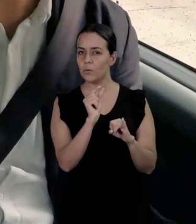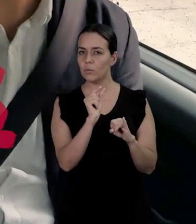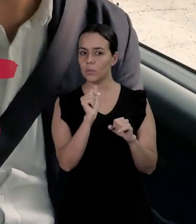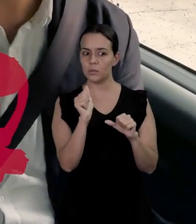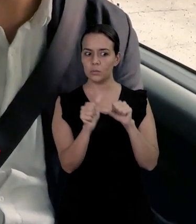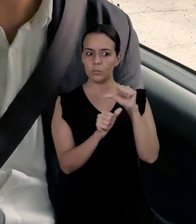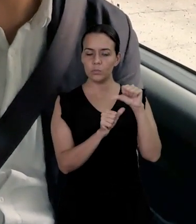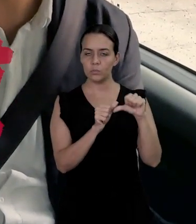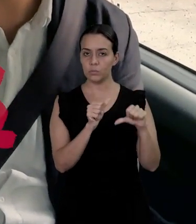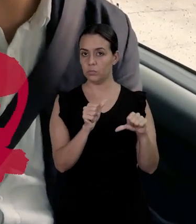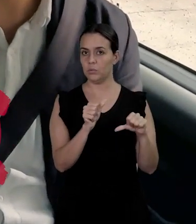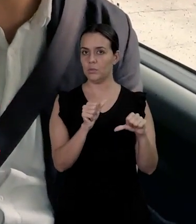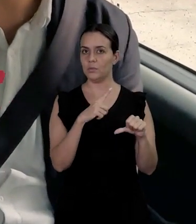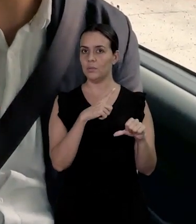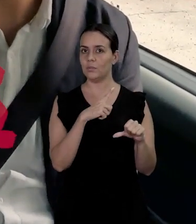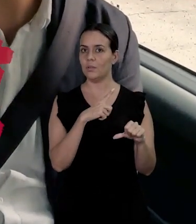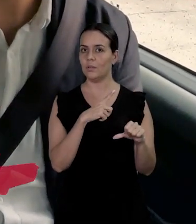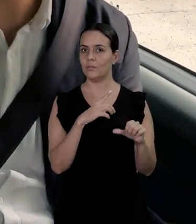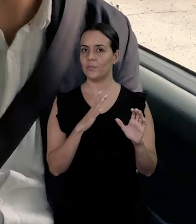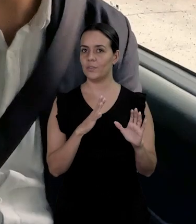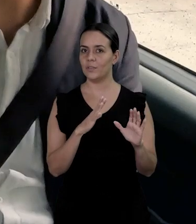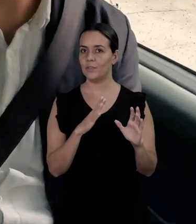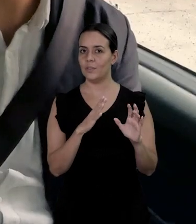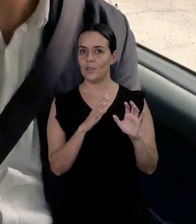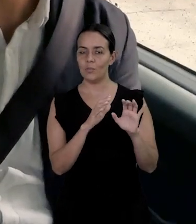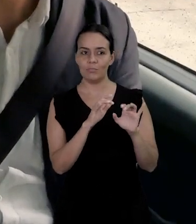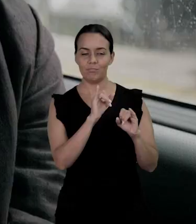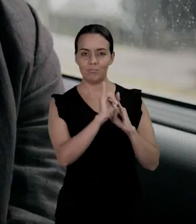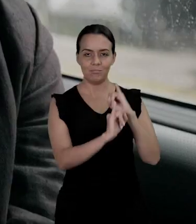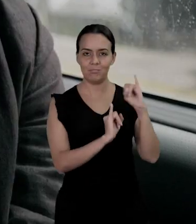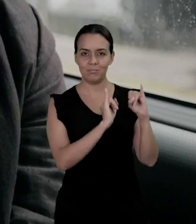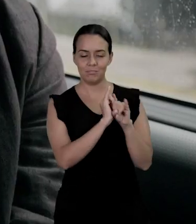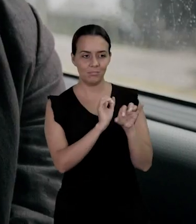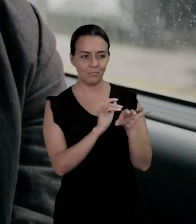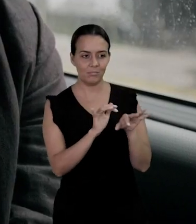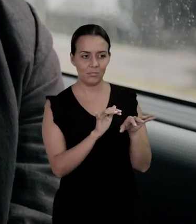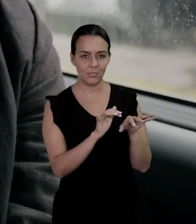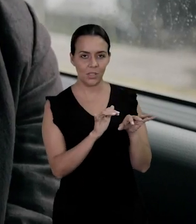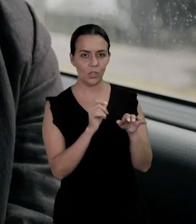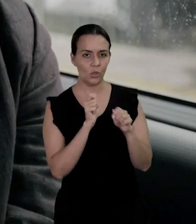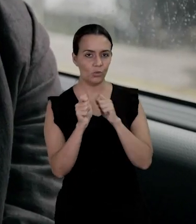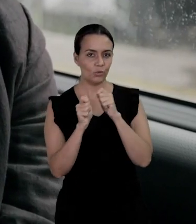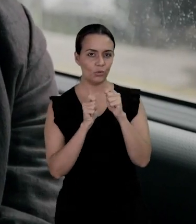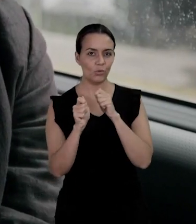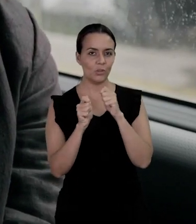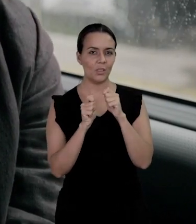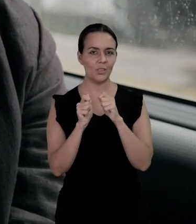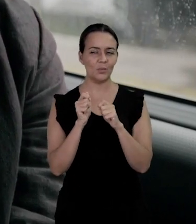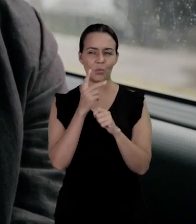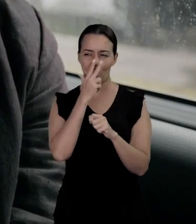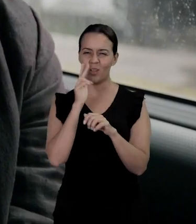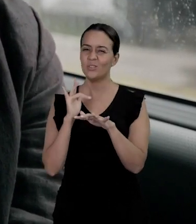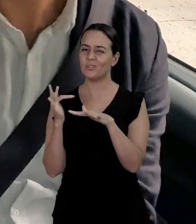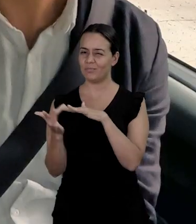mas a maior delas, acho que não foi nem no digital, só, foi para o próprio jornalismo, eu acho que foi rede social.